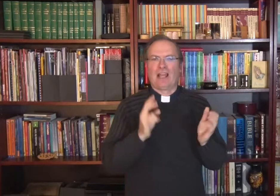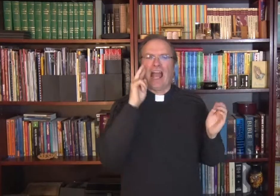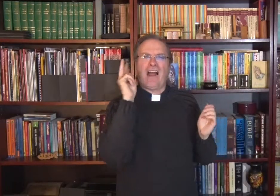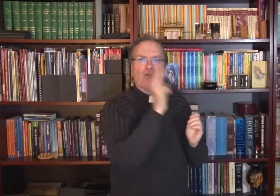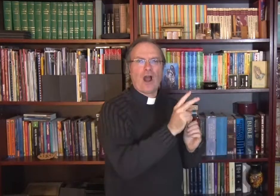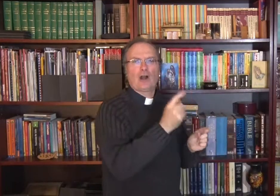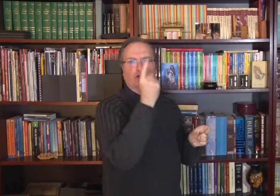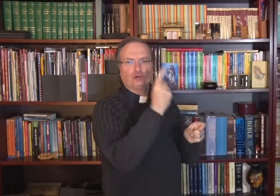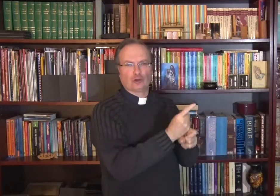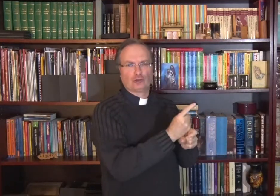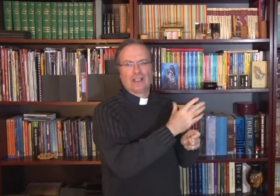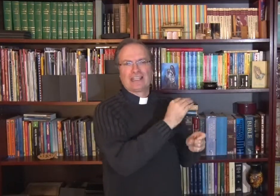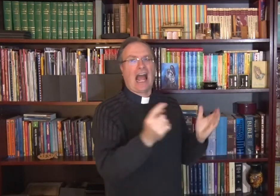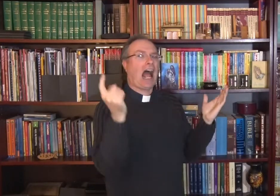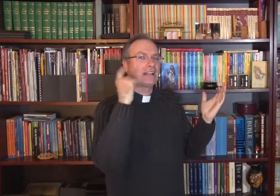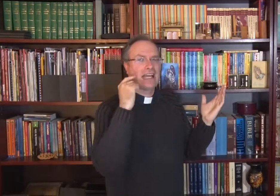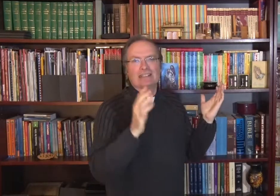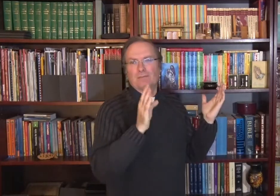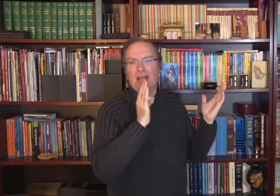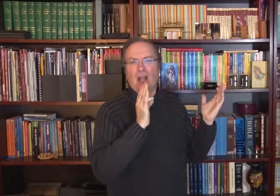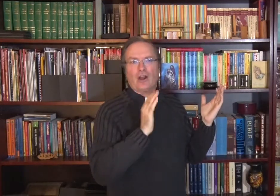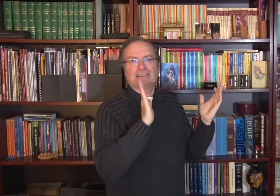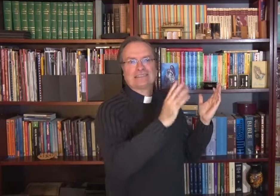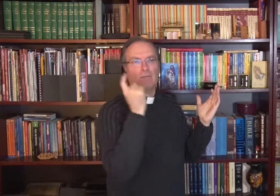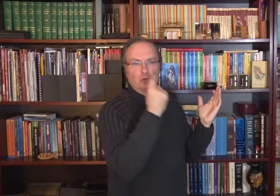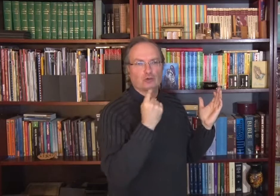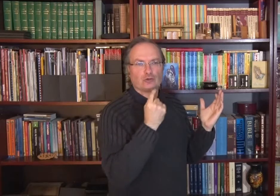à voir le juste et à entendre les paroles de sa bouche,